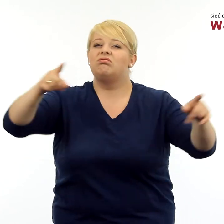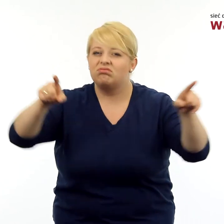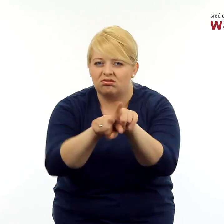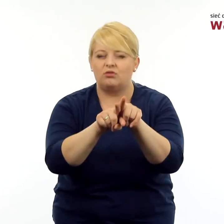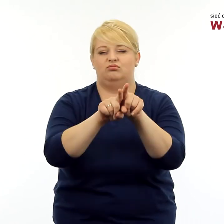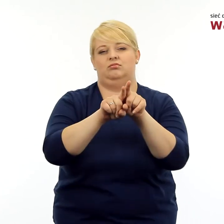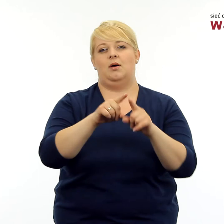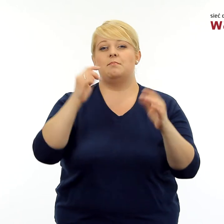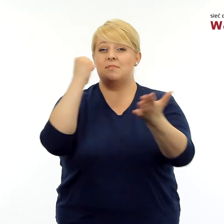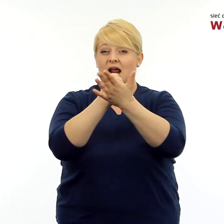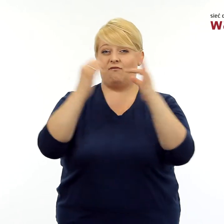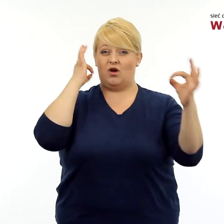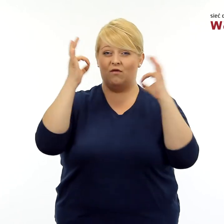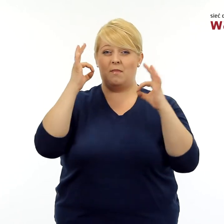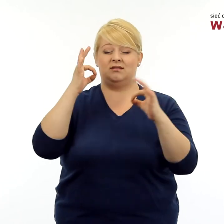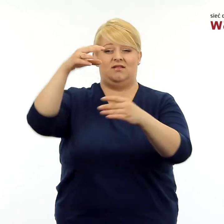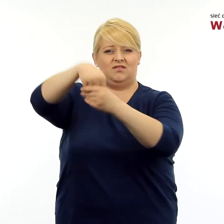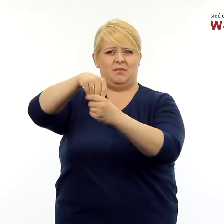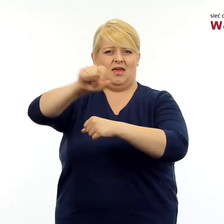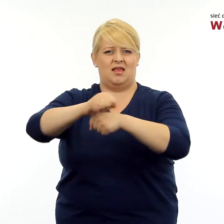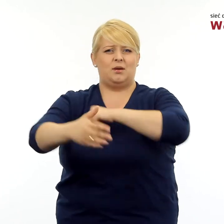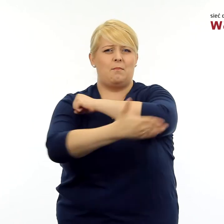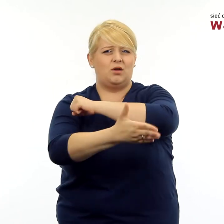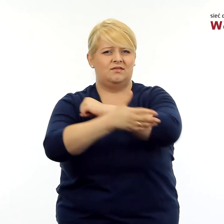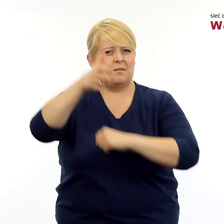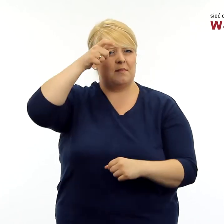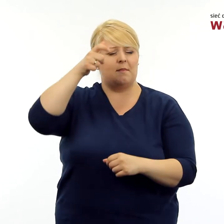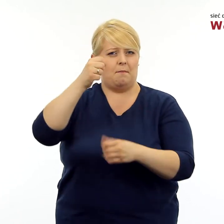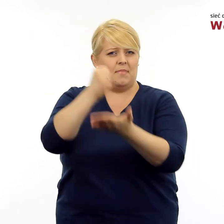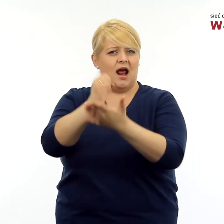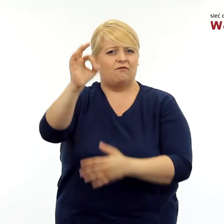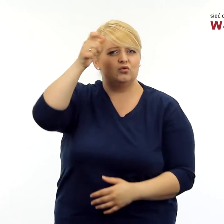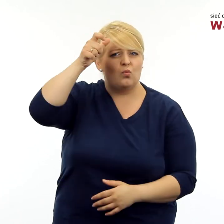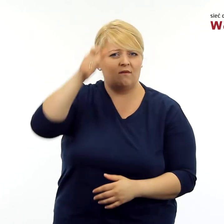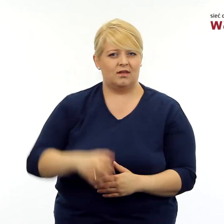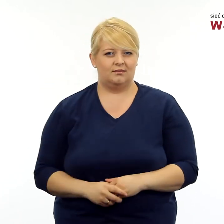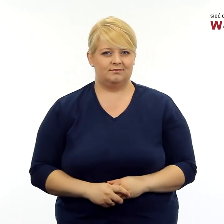ale przede wszystkim jako jedno z praw człowieka,